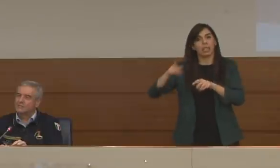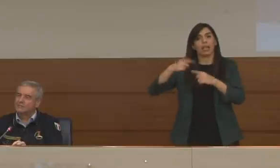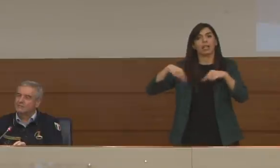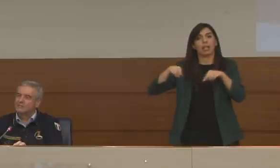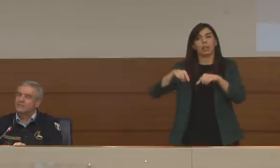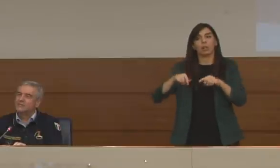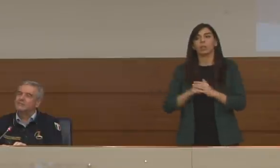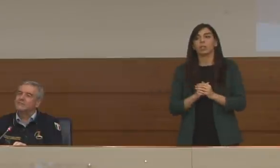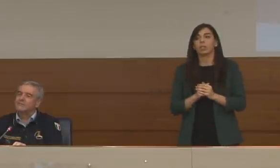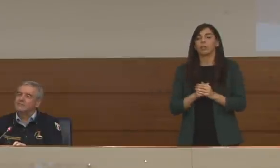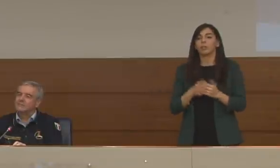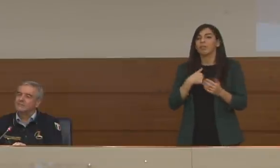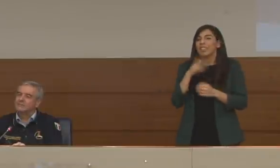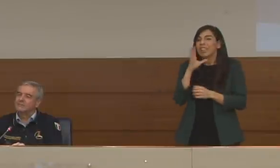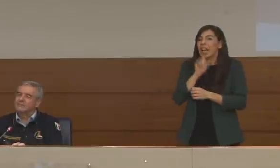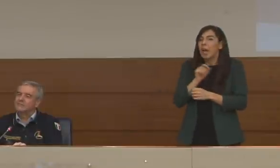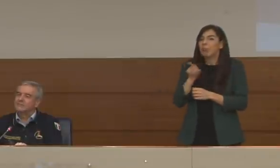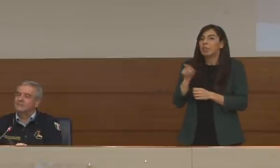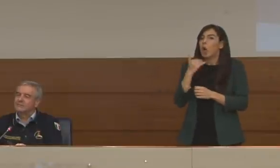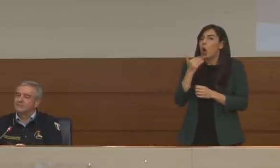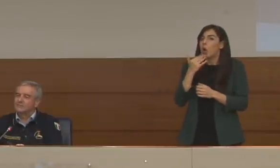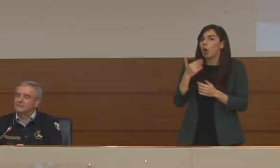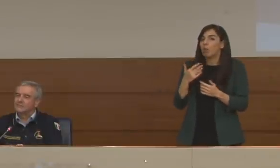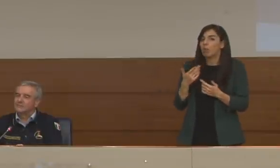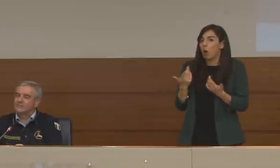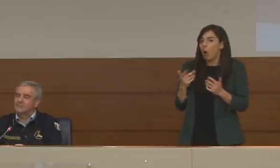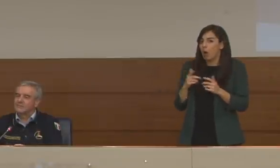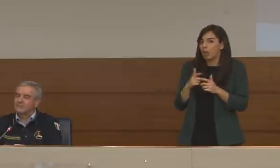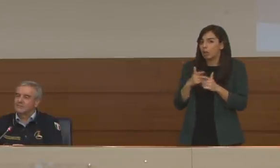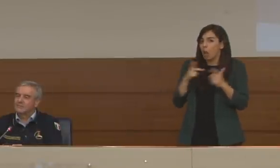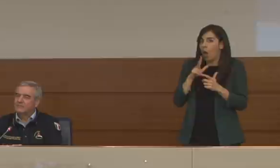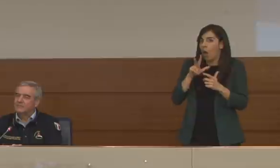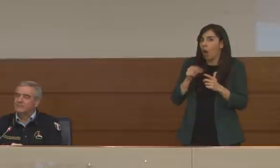Capisco che lei non si voglia sbilanciare, ma il Comitato Tecnico Scientifico